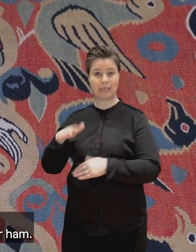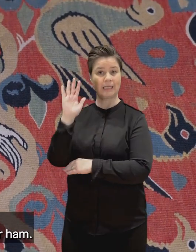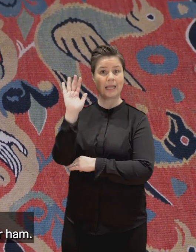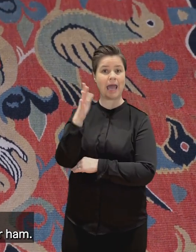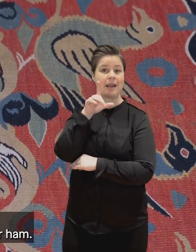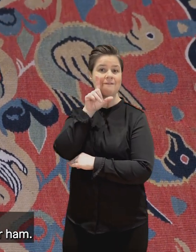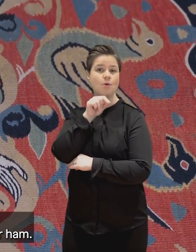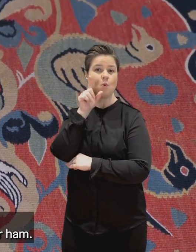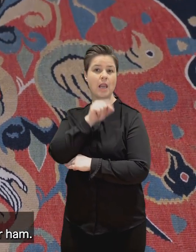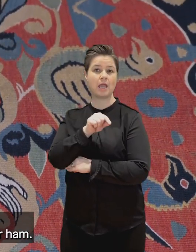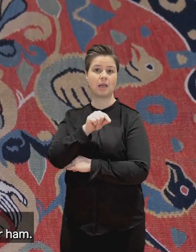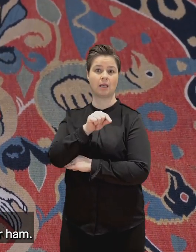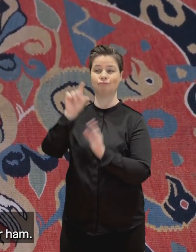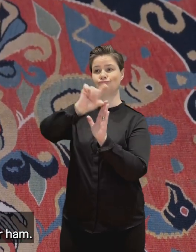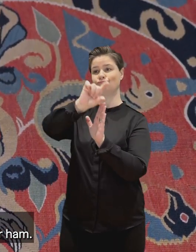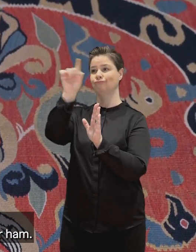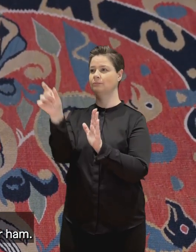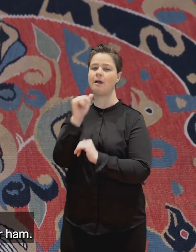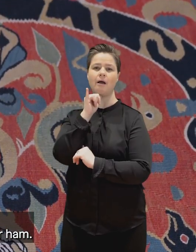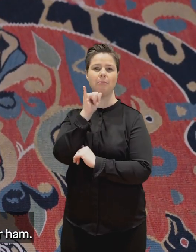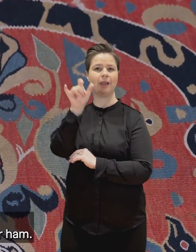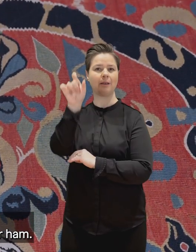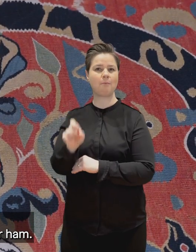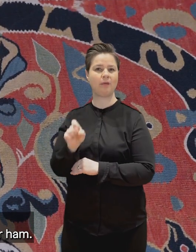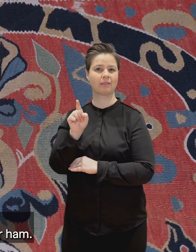og bokstavene for måneden april over ham.